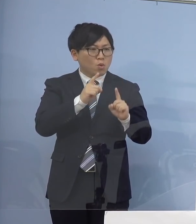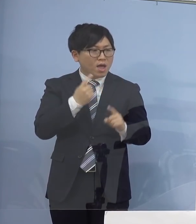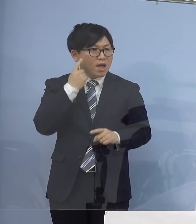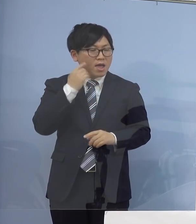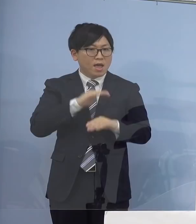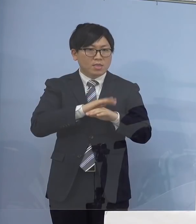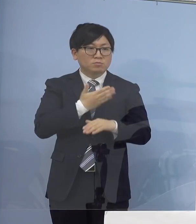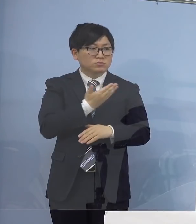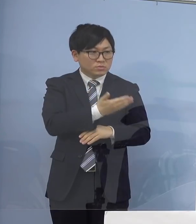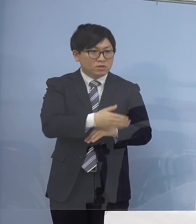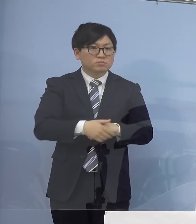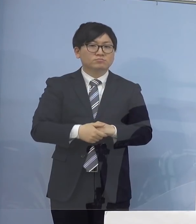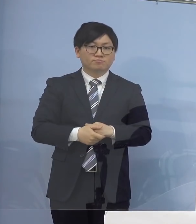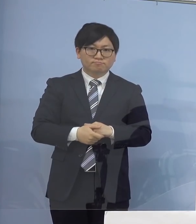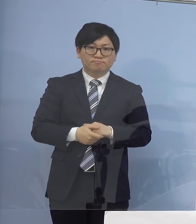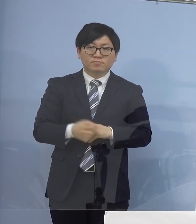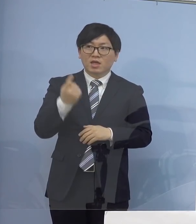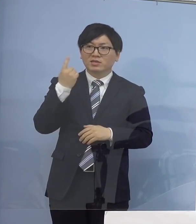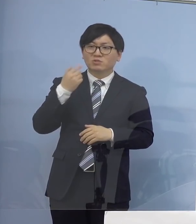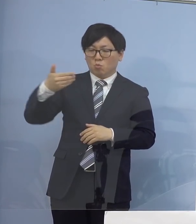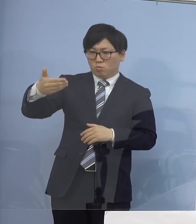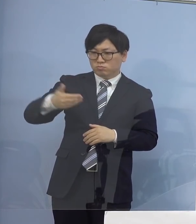（知事） 昨日もこのご質問が出たところでして